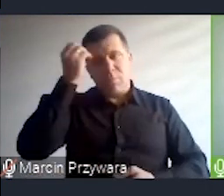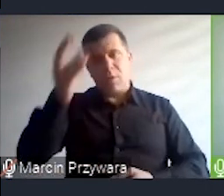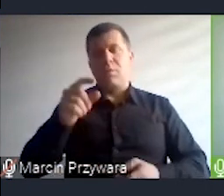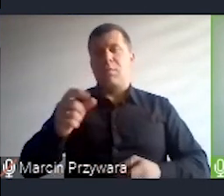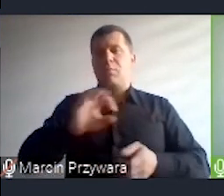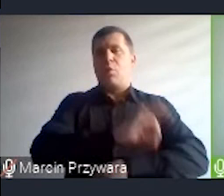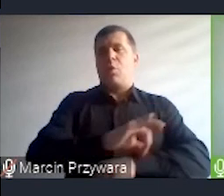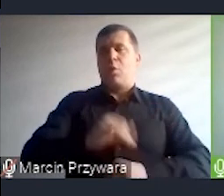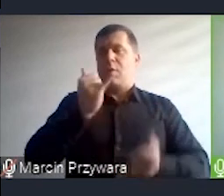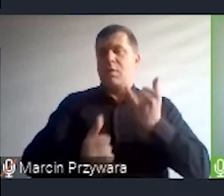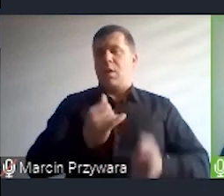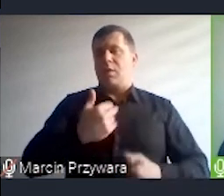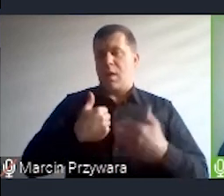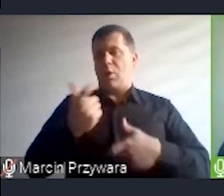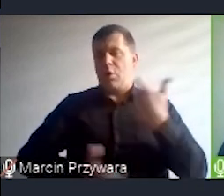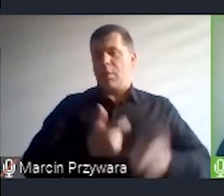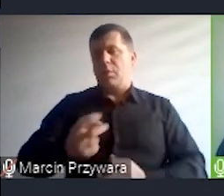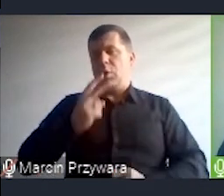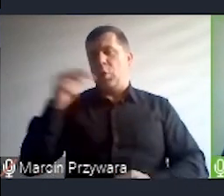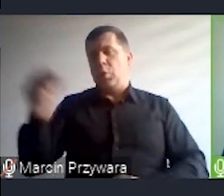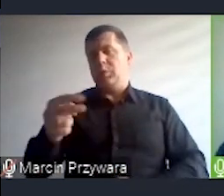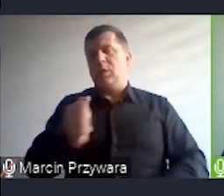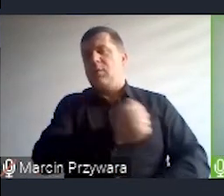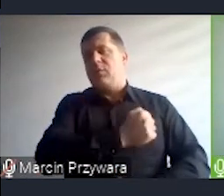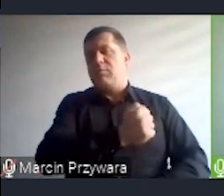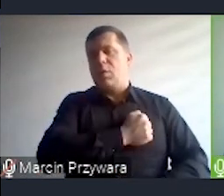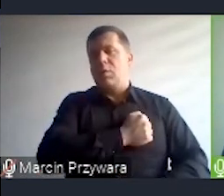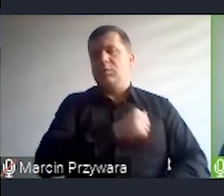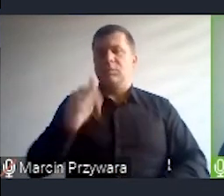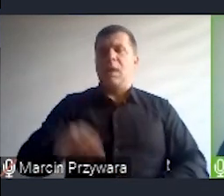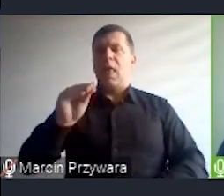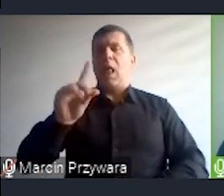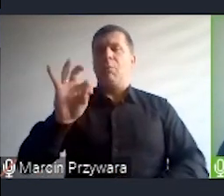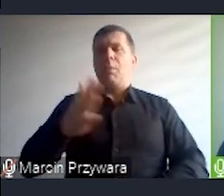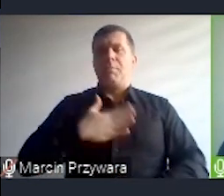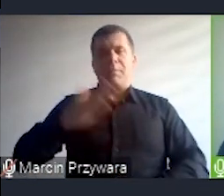Czyli jeśli świadczyłem usługi wypożyczalni, mam tu w Elblągu taki znajomy podmiot,